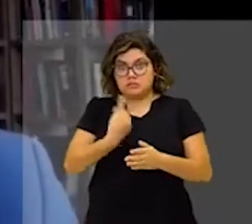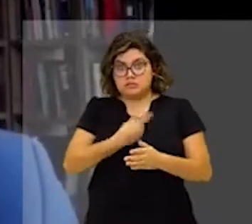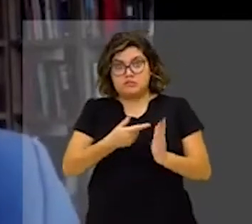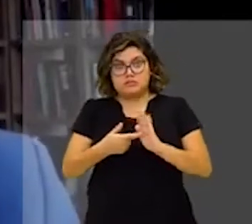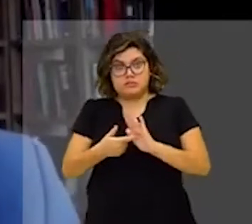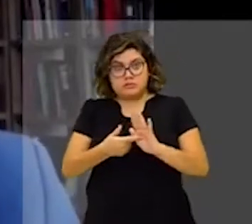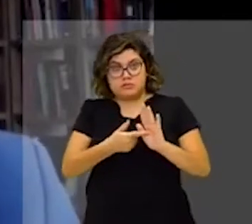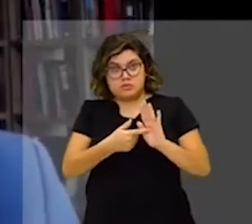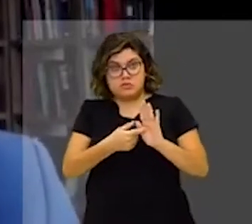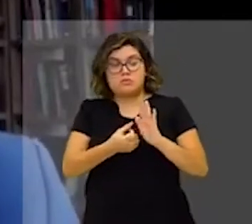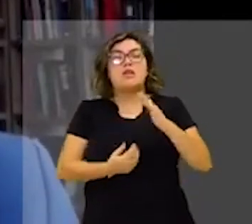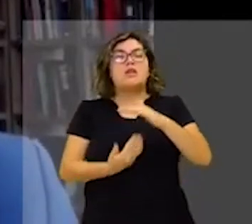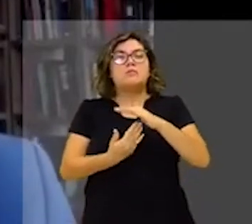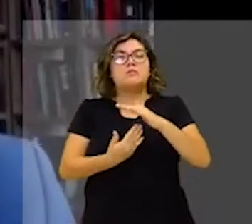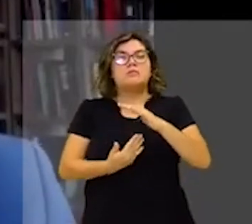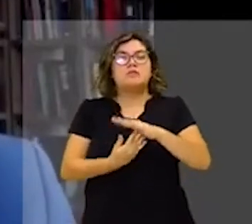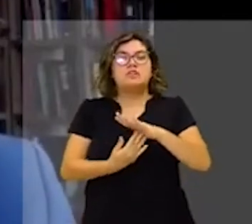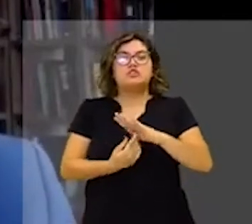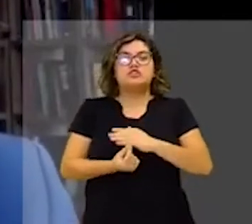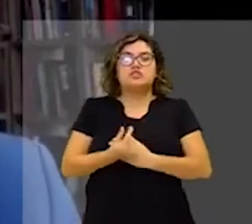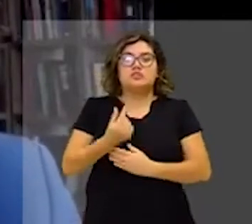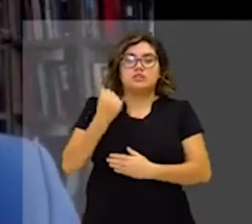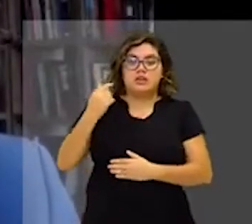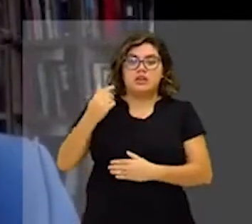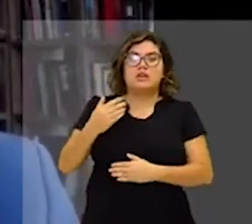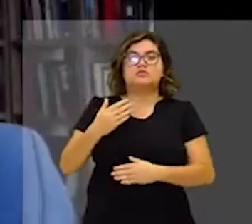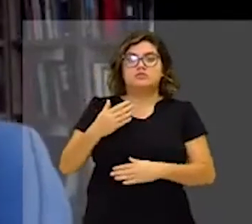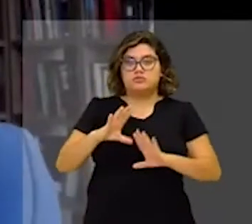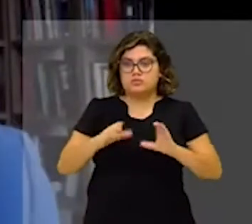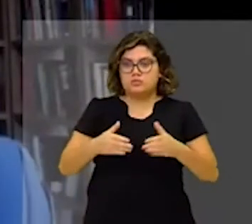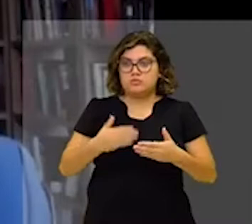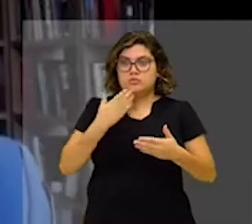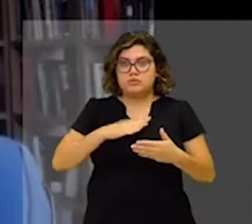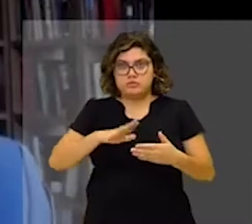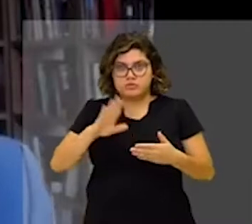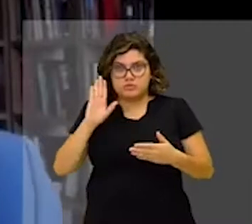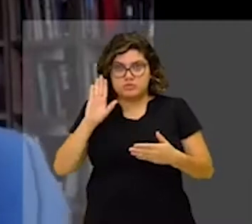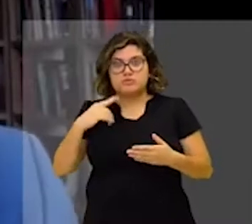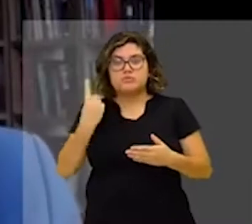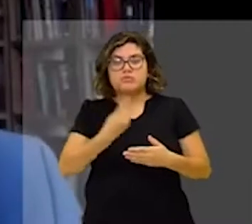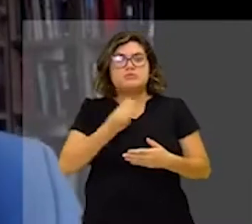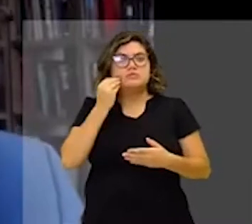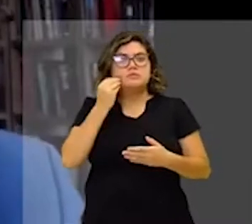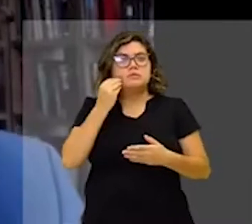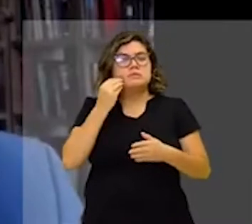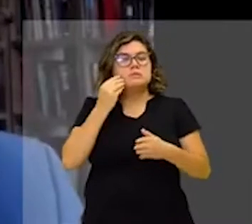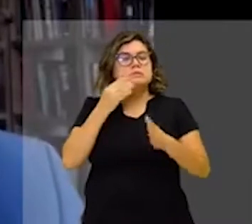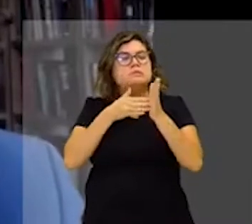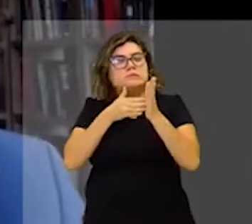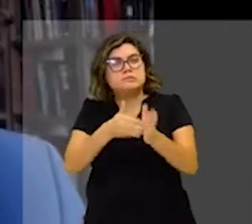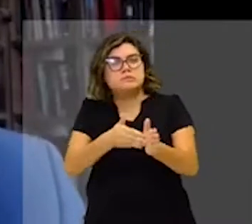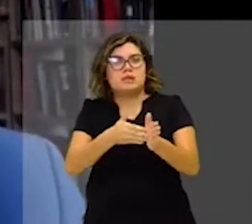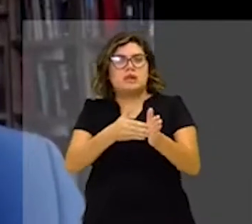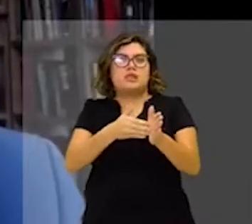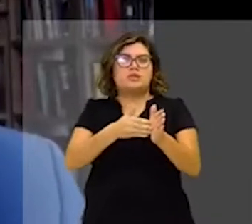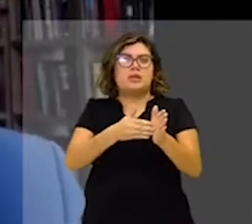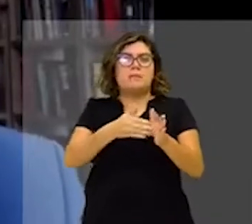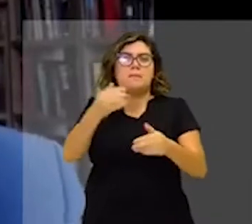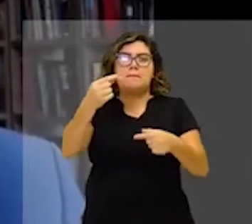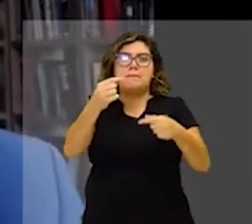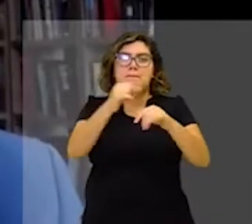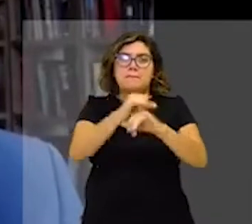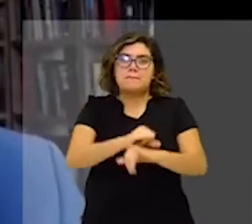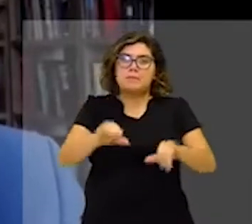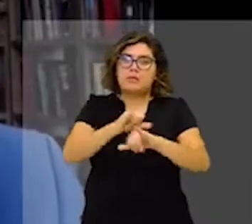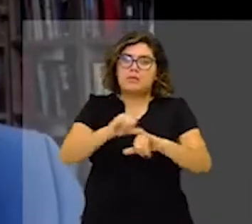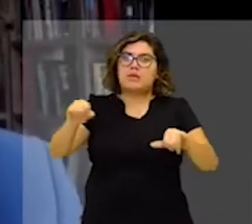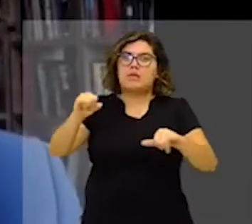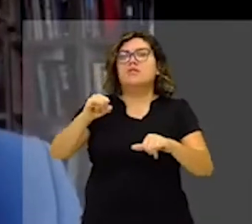coletivas E chegamos ao ponto em explorar cíveis dignidade da propaganda eleitoral e o estímulo EA